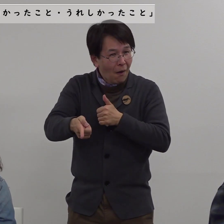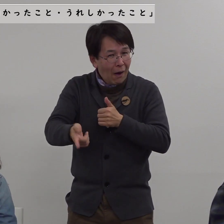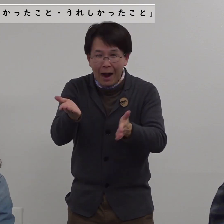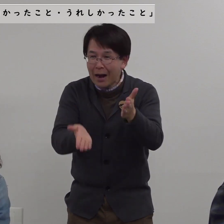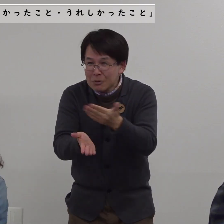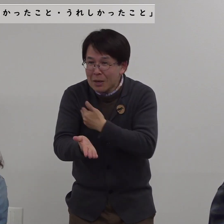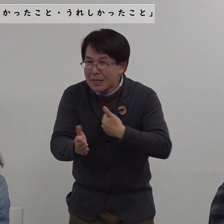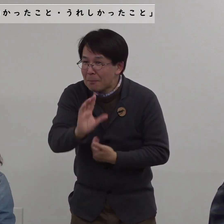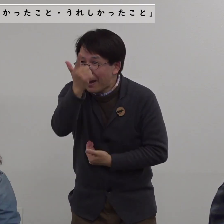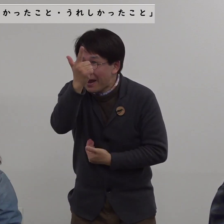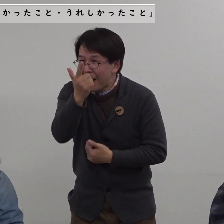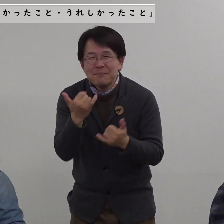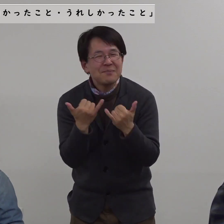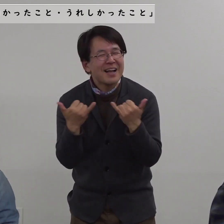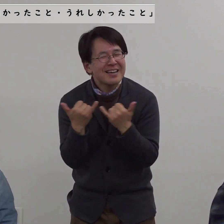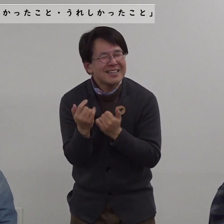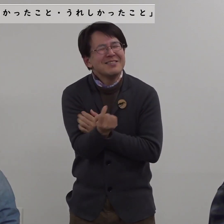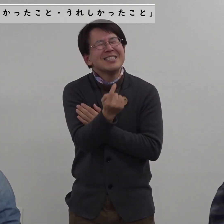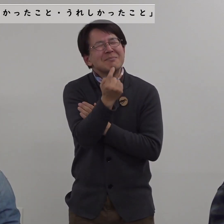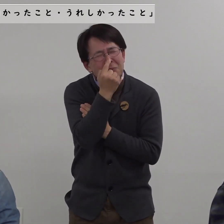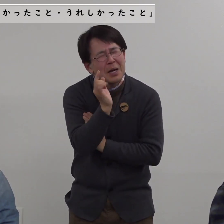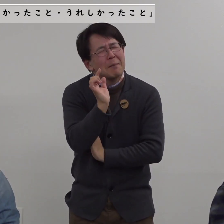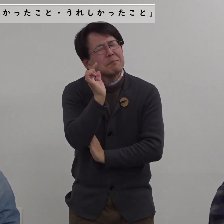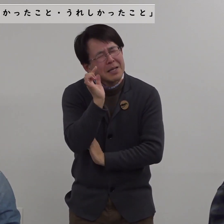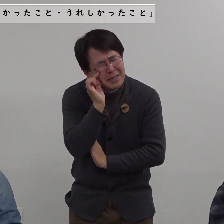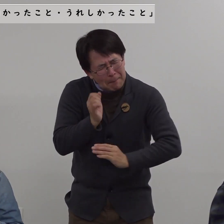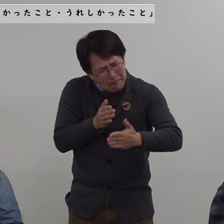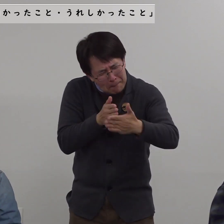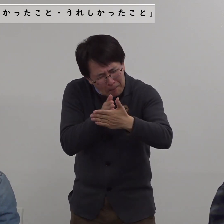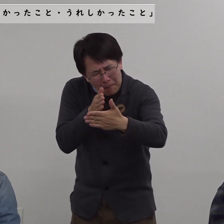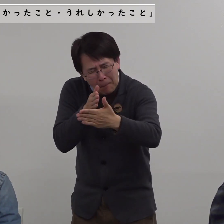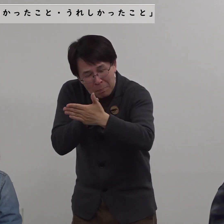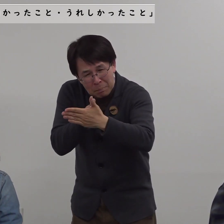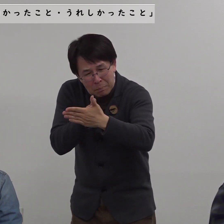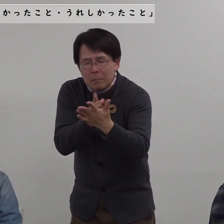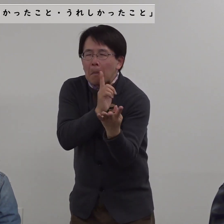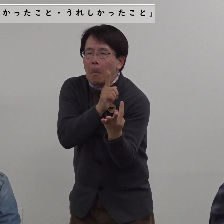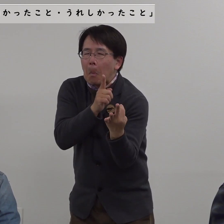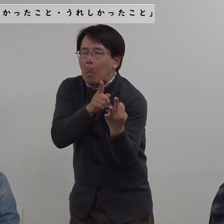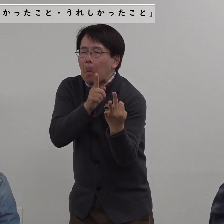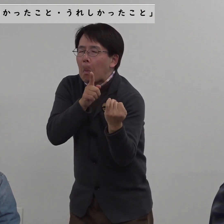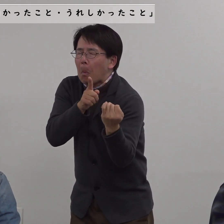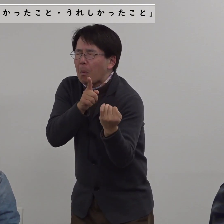そういうふうに自分ができなくなってしまったことを 数えていた生活が